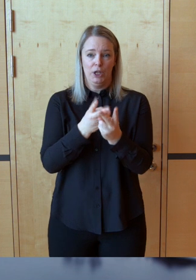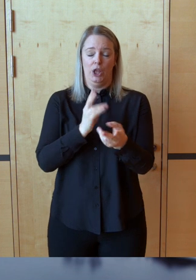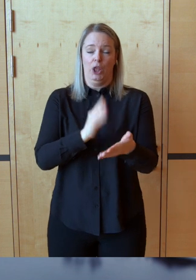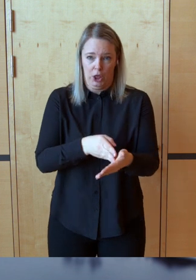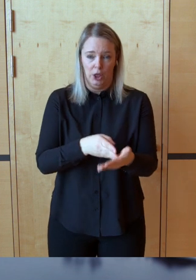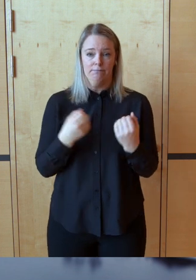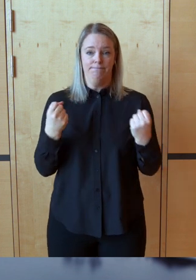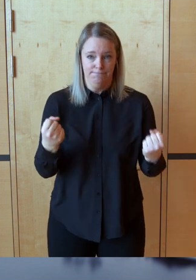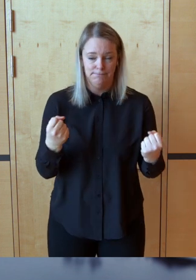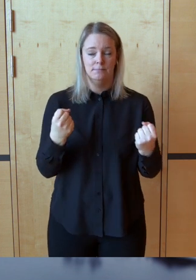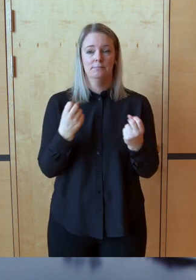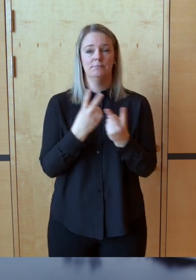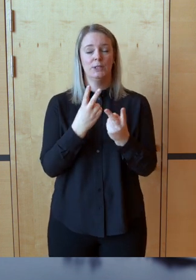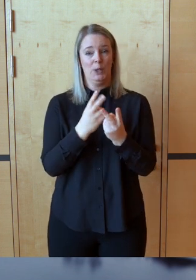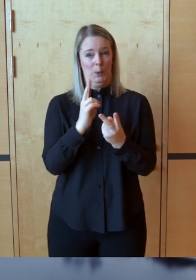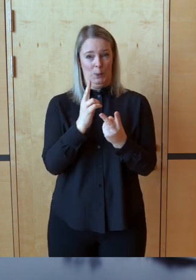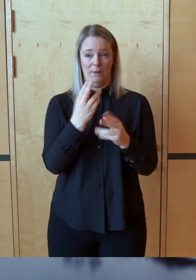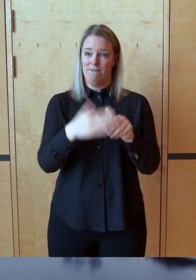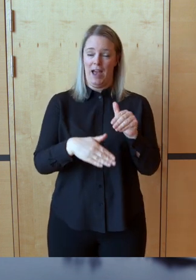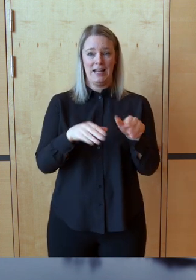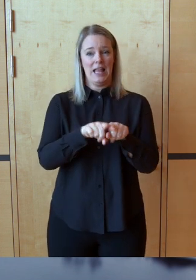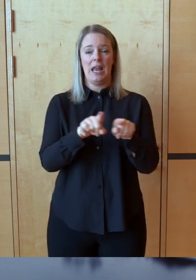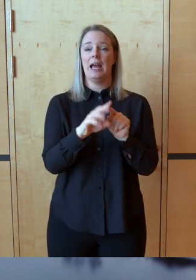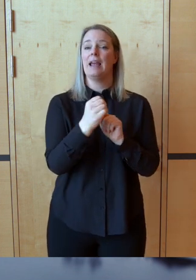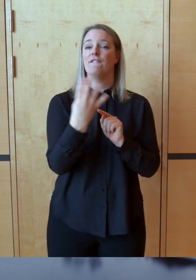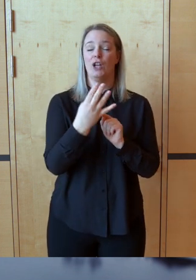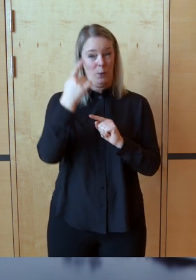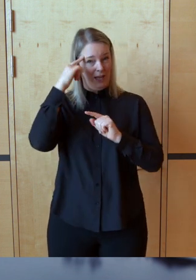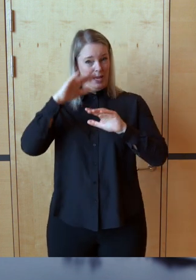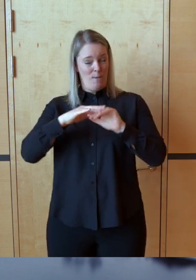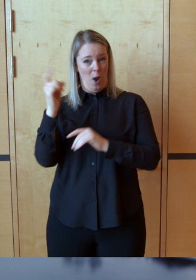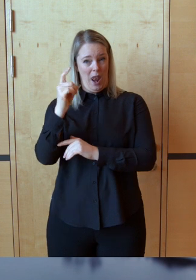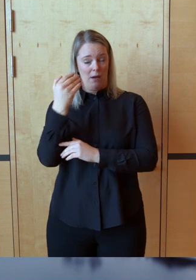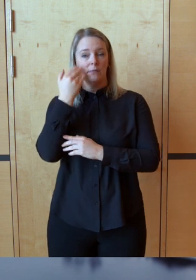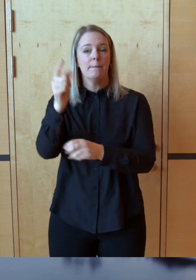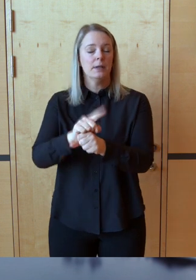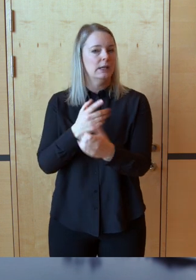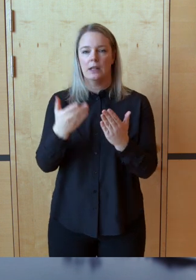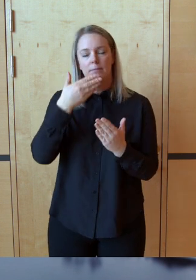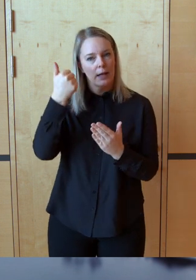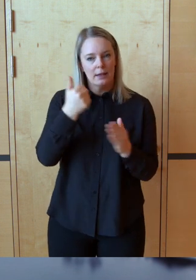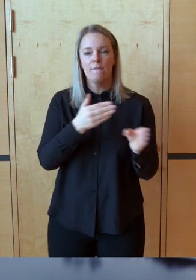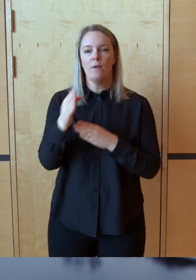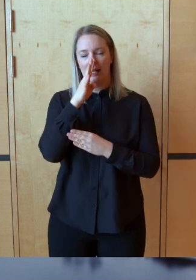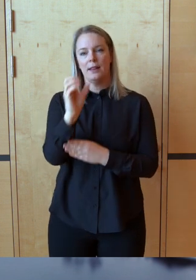Du är redan vid 4 Sätt alarm framöver blir inte bättre Det är fortfarande 90 sekund Lägg till alarm